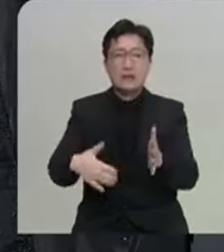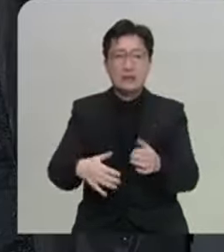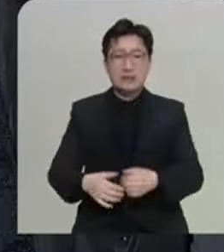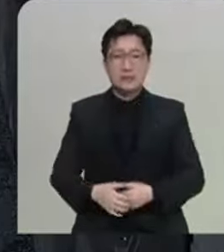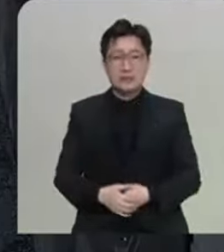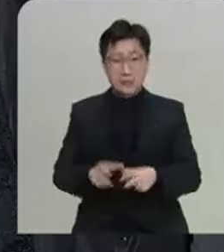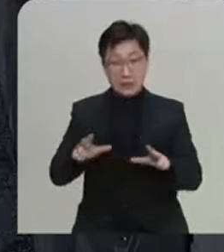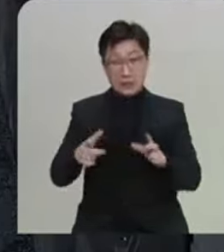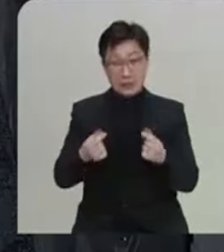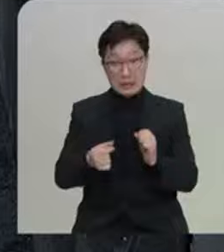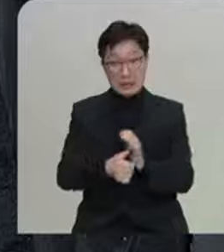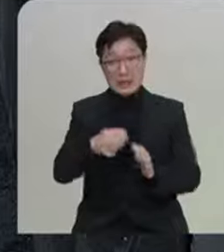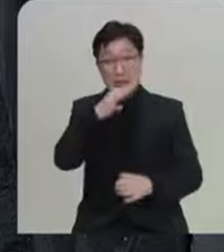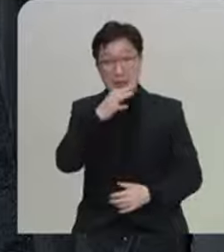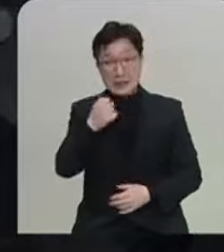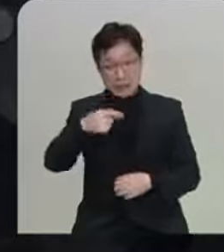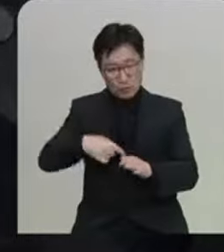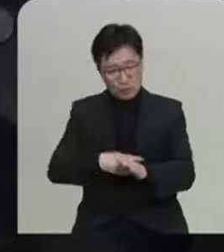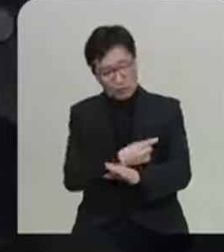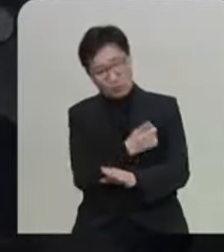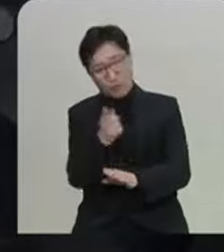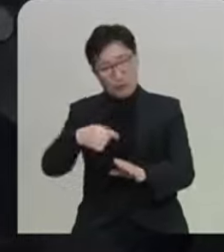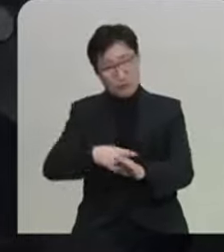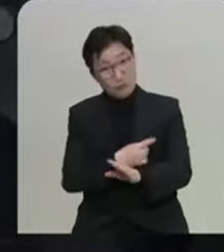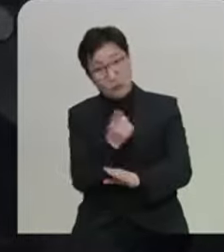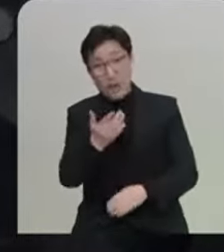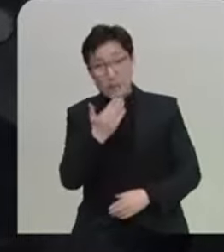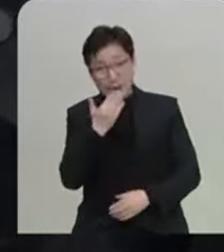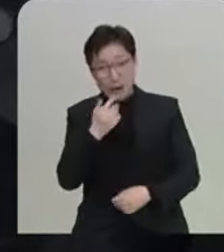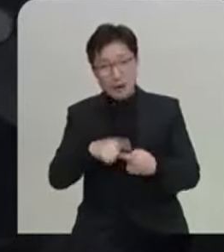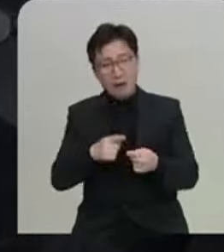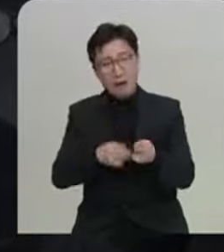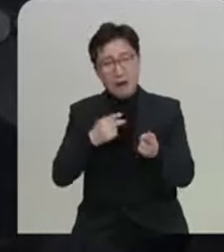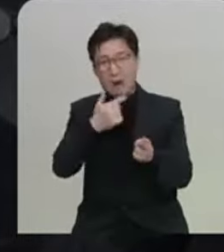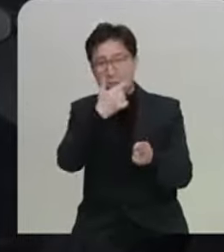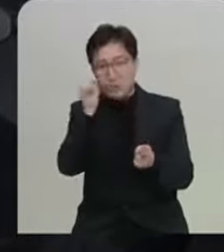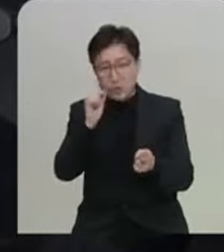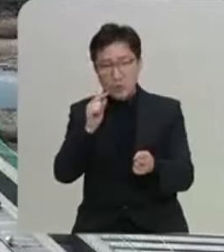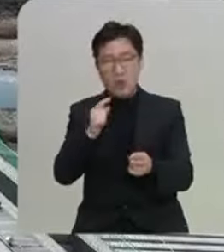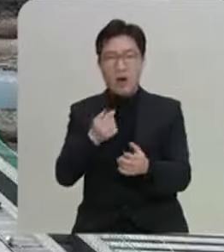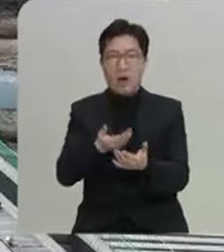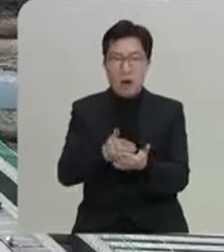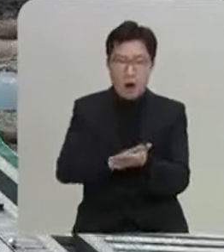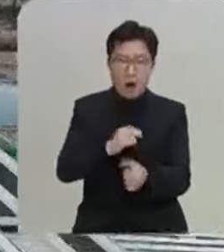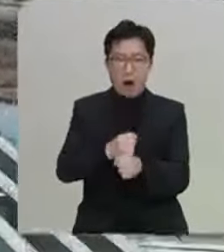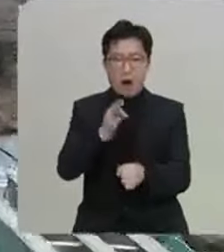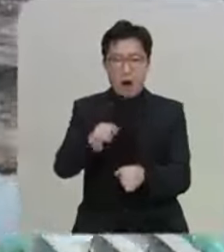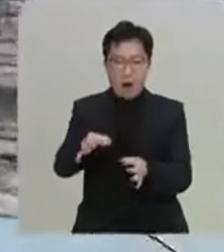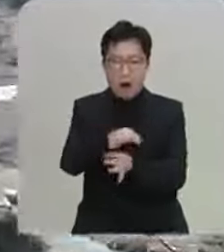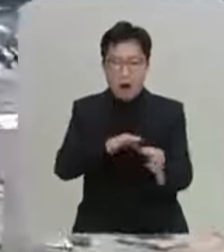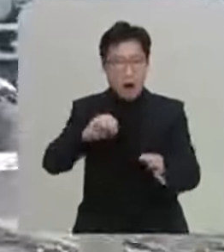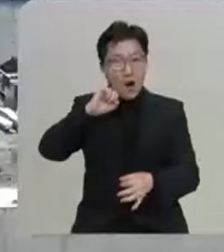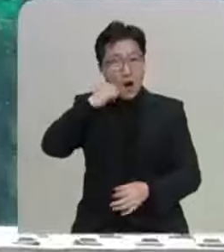지금처럼 익산-장수 도로로 우회 할 수 있는 데다 교통량 부족과 높은 공사비로 경제성이 낮다는 점도 걸림돌입니다.